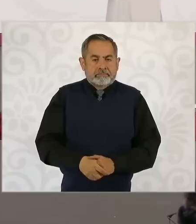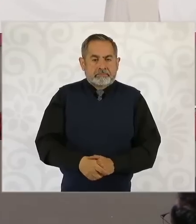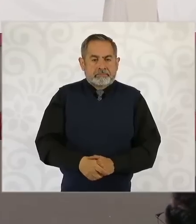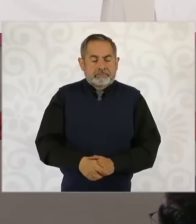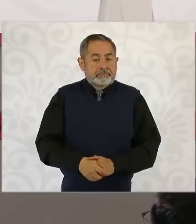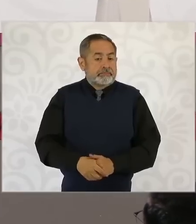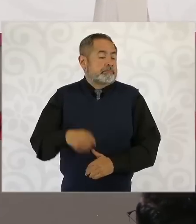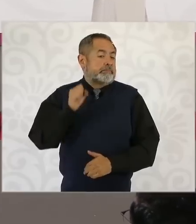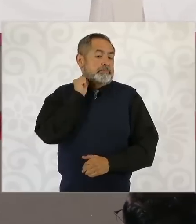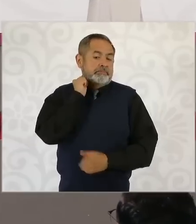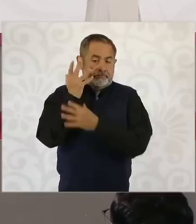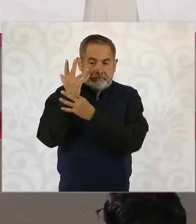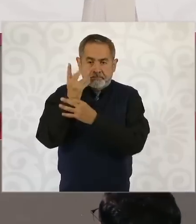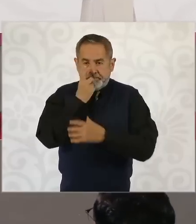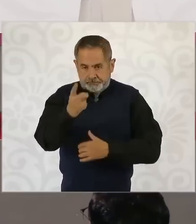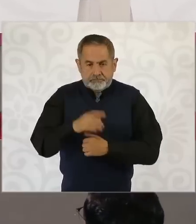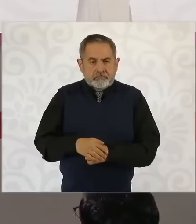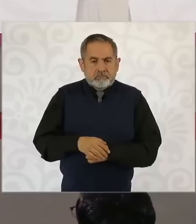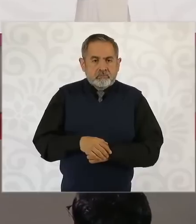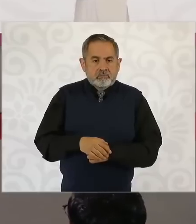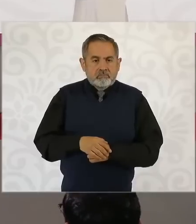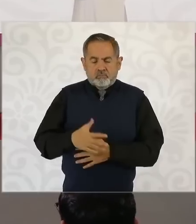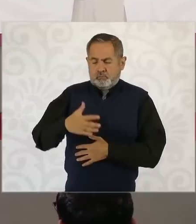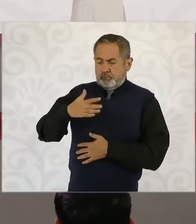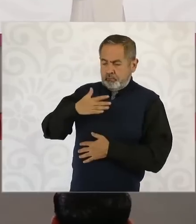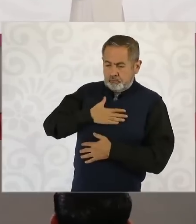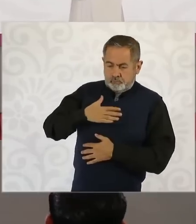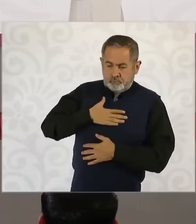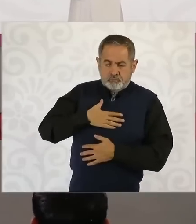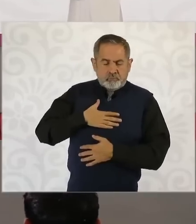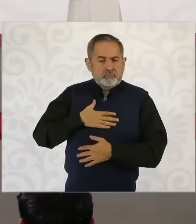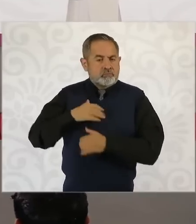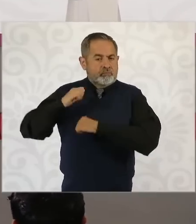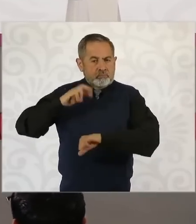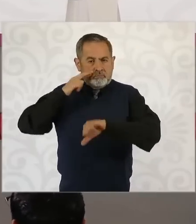desde el Senado de la República haciendo uso de las facultades en política exterior conferidas